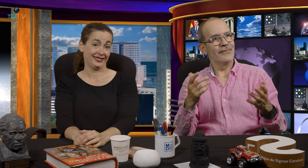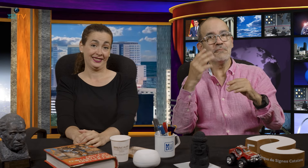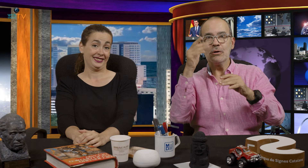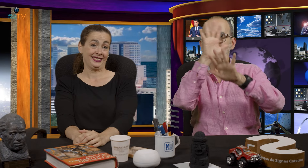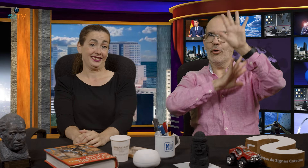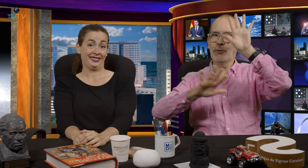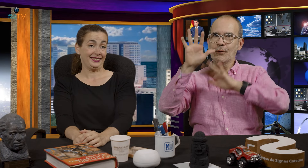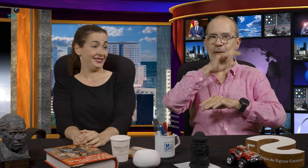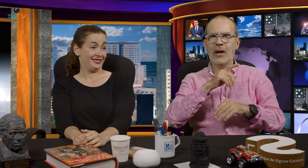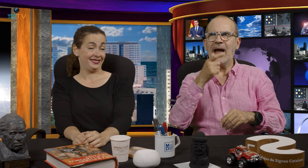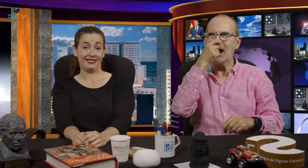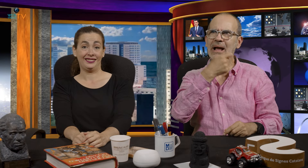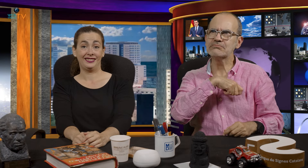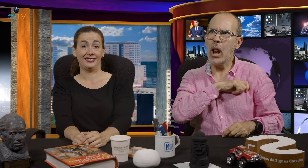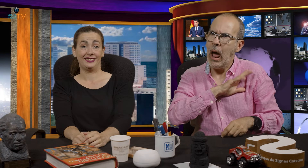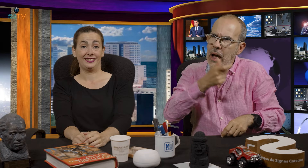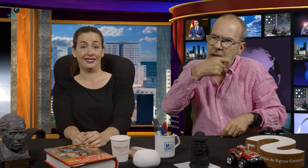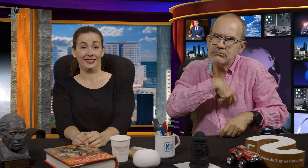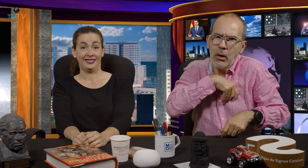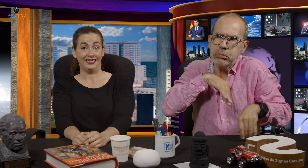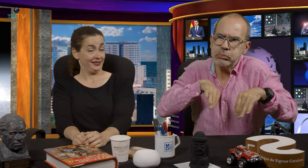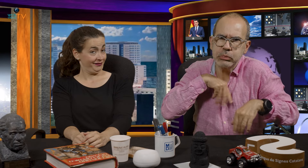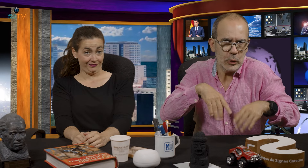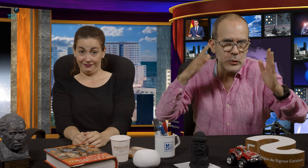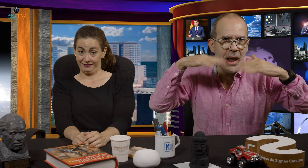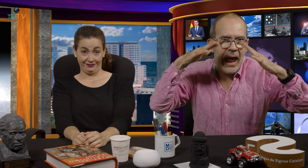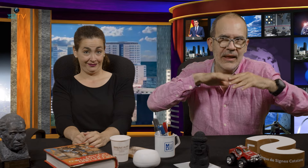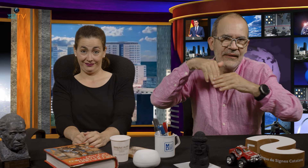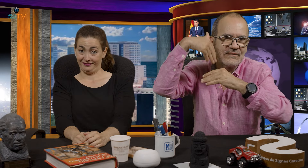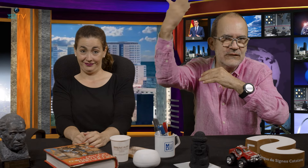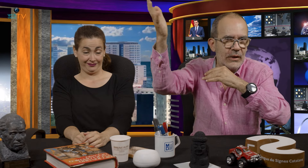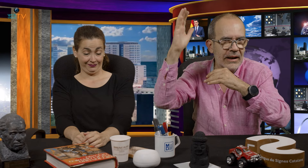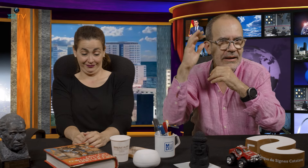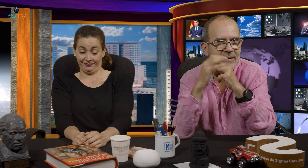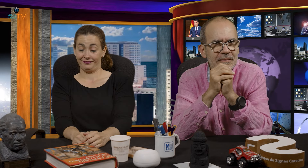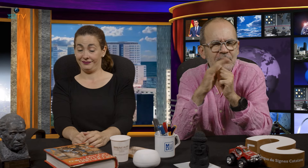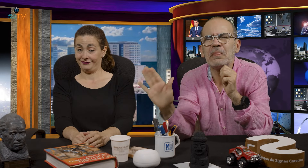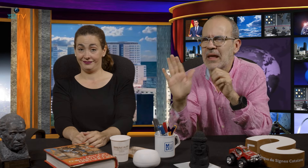Por eso muchas personas se confunden. Realmente no fue en España, sino que fue en otros países.